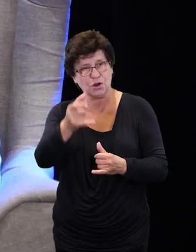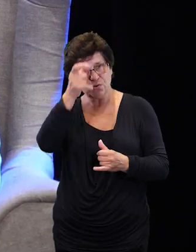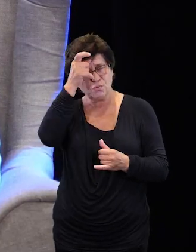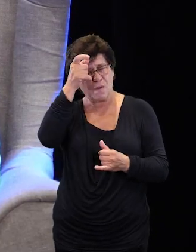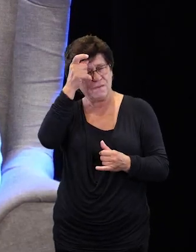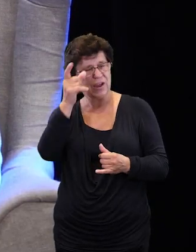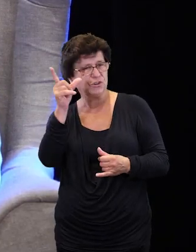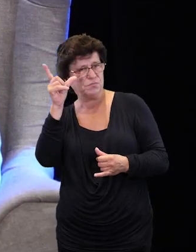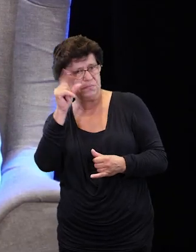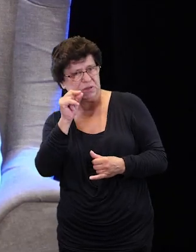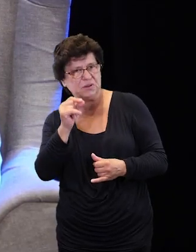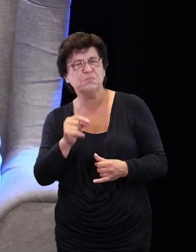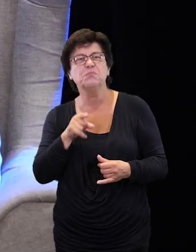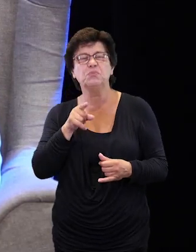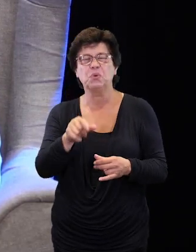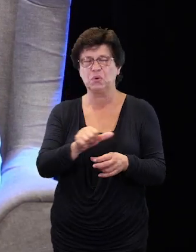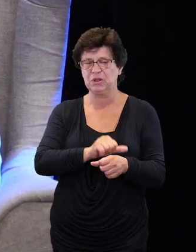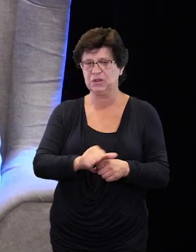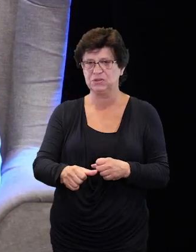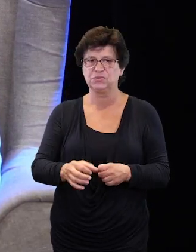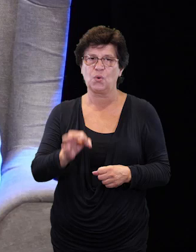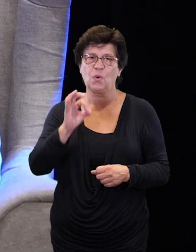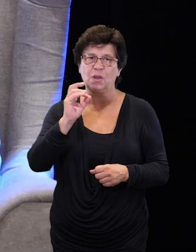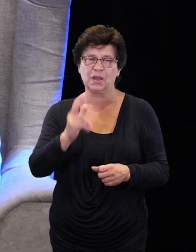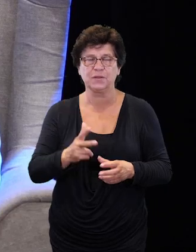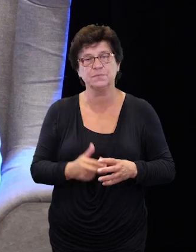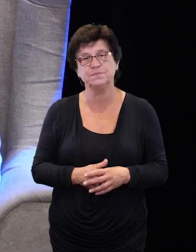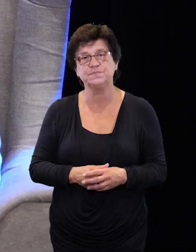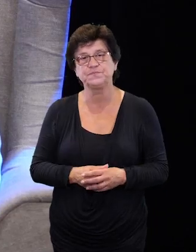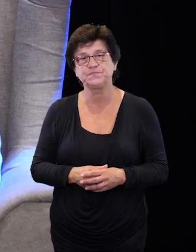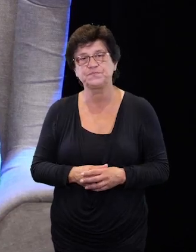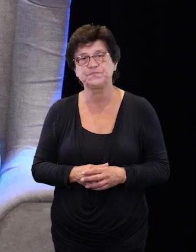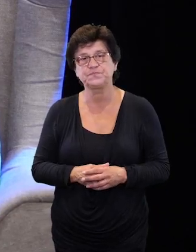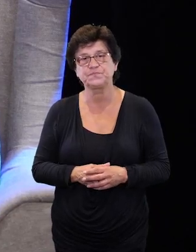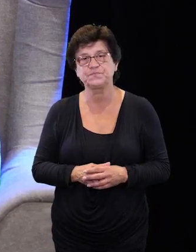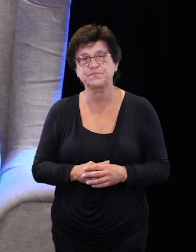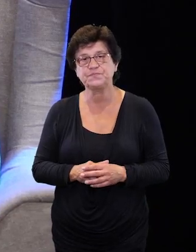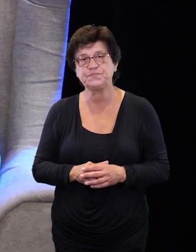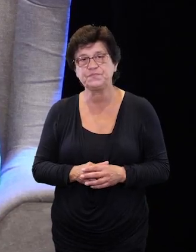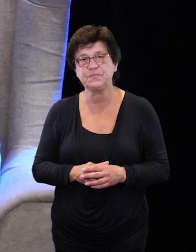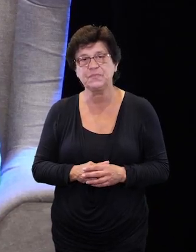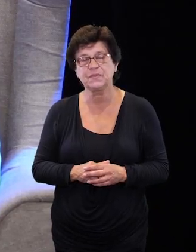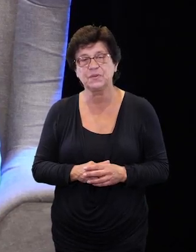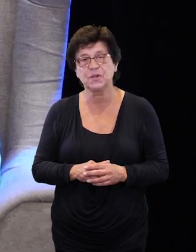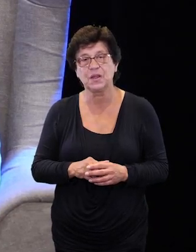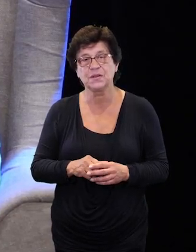Jak się nie wysypia, to może być kiepsko. Więc sen. Druga rzecz to stres.